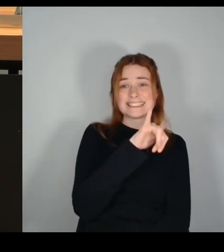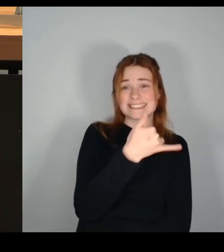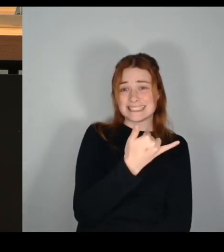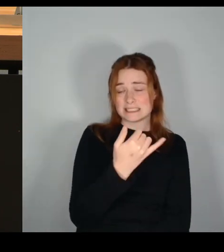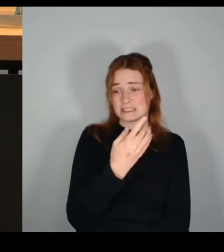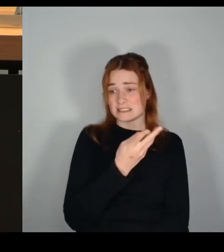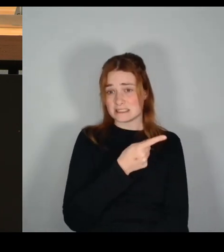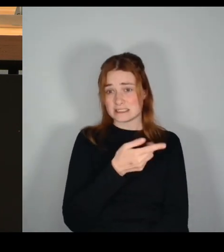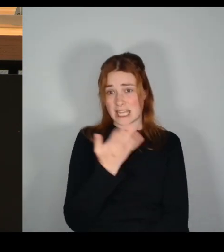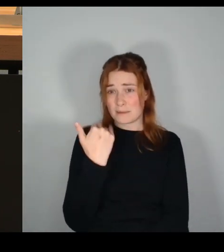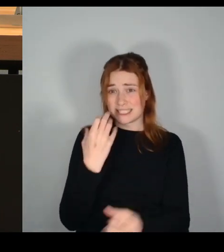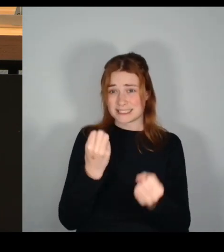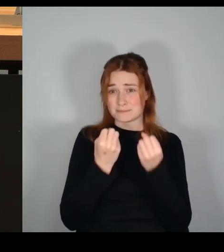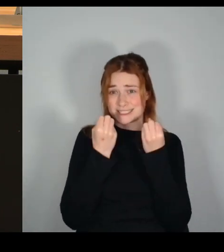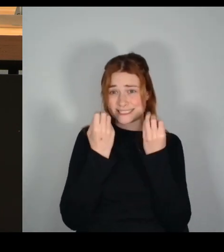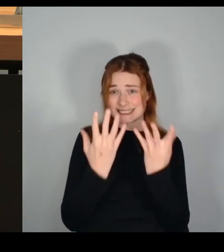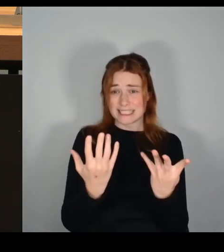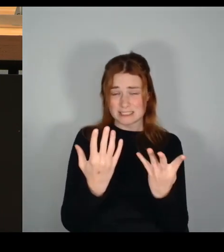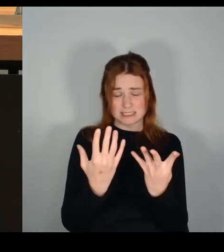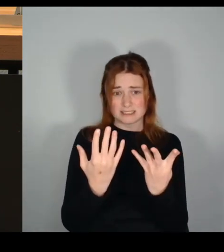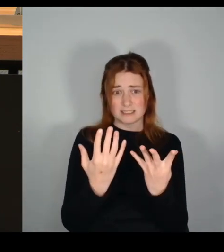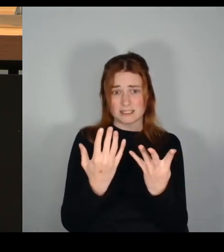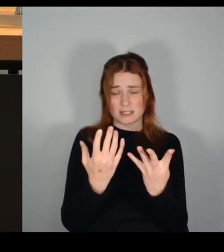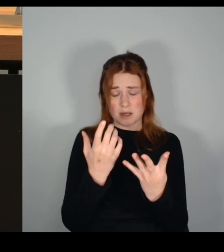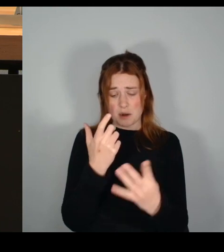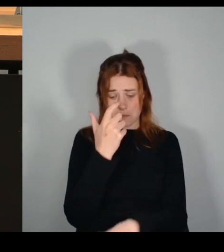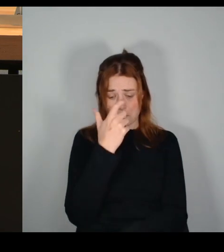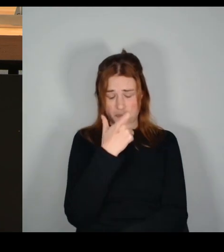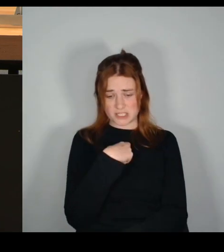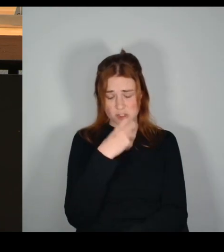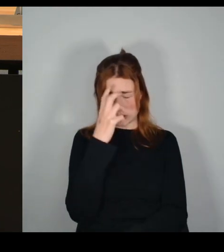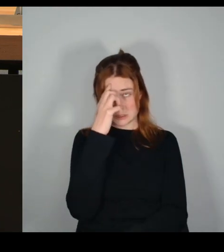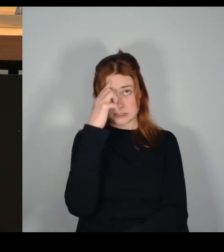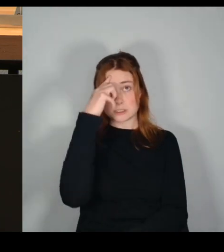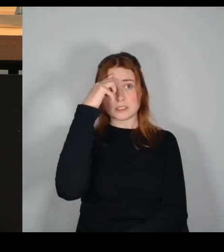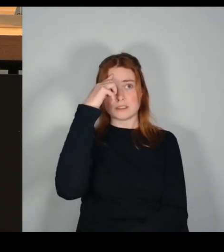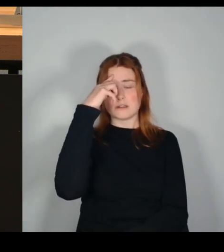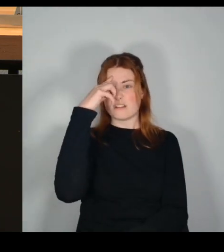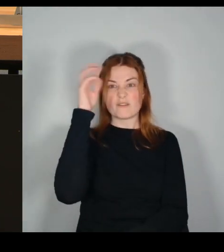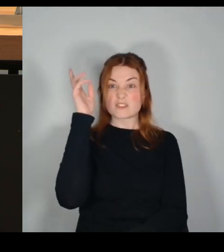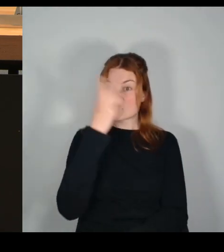wirklich nicht begreifen und kaum in Worten beschreiben. Die Terrormiliz IS